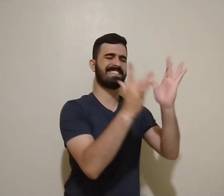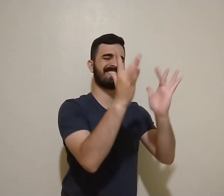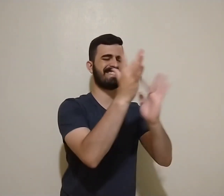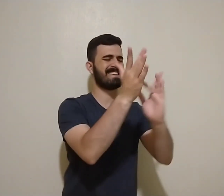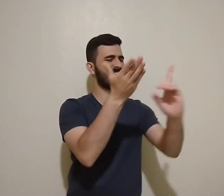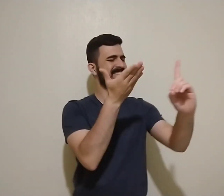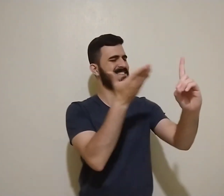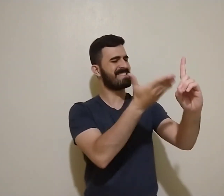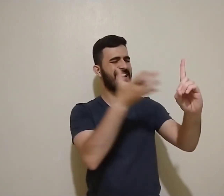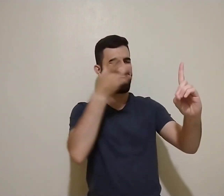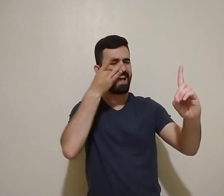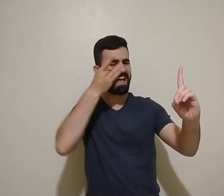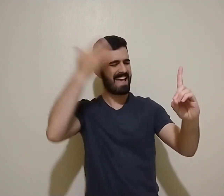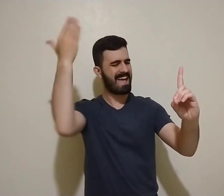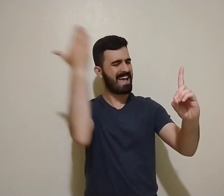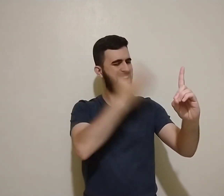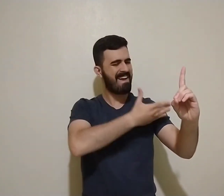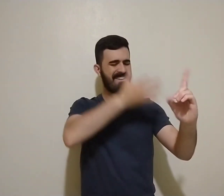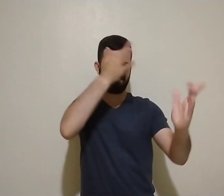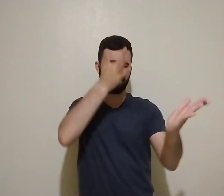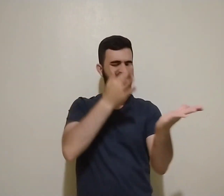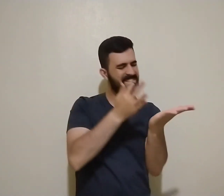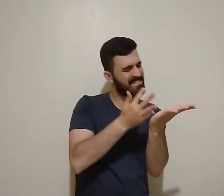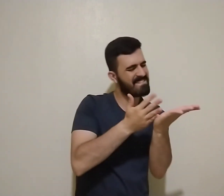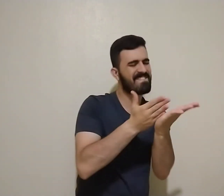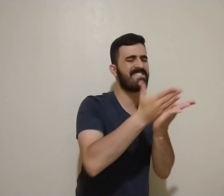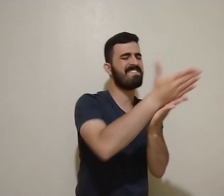(Ap 1,5) Jesus Cristo é a testemunha fiel,